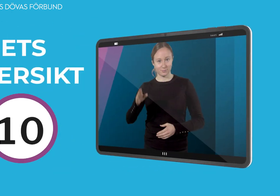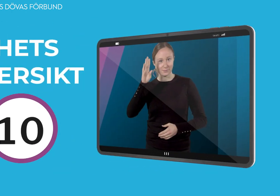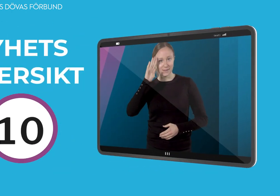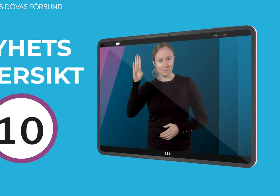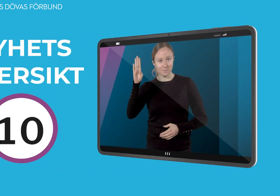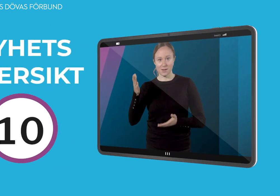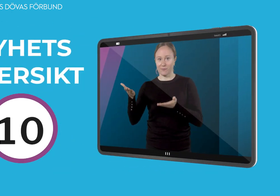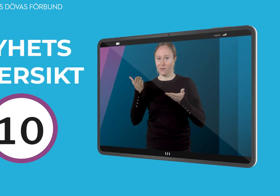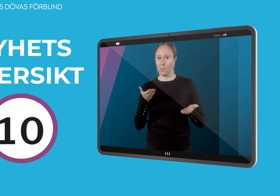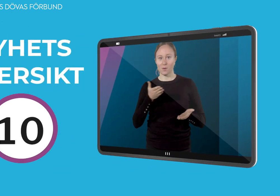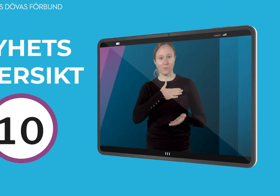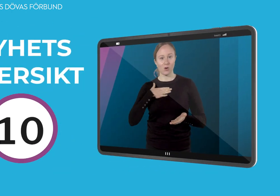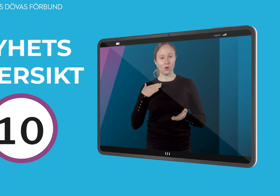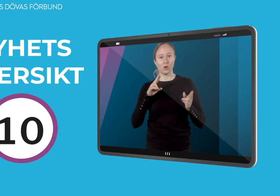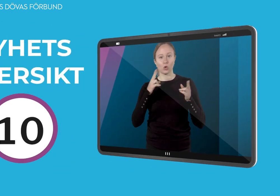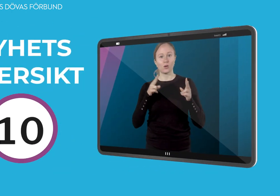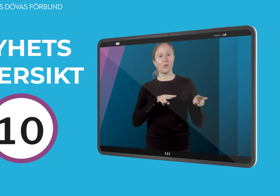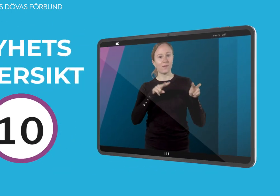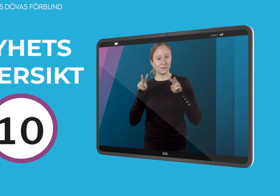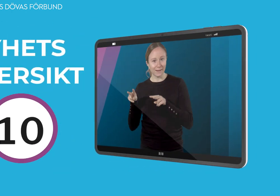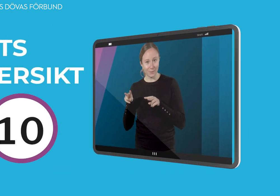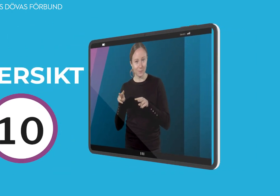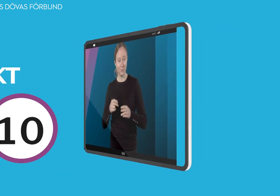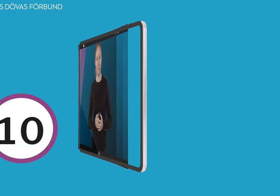Hej! Välkommen till vår nyhetsöversikt.